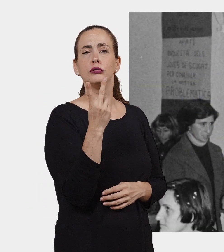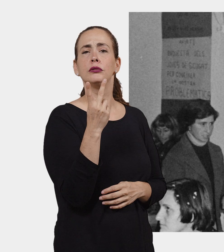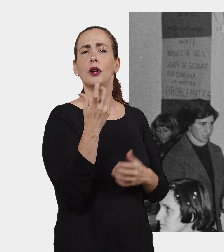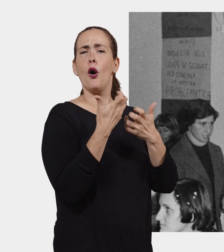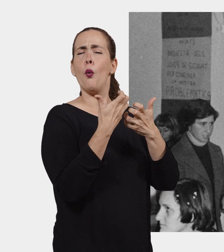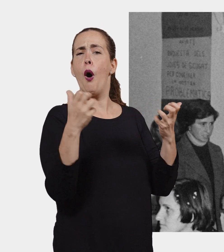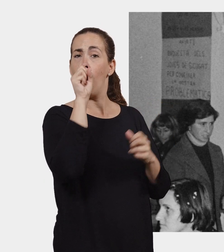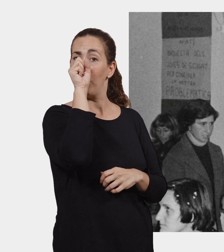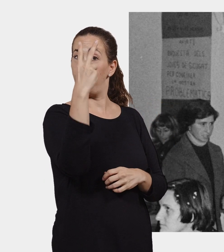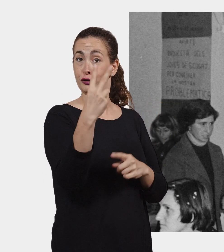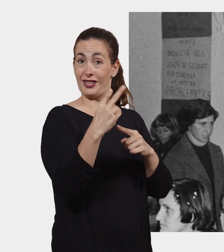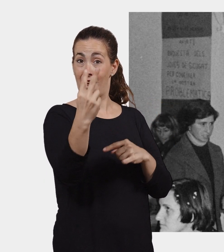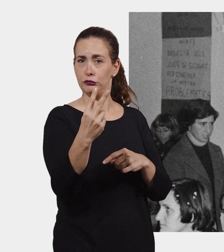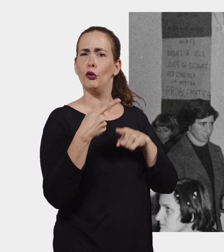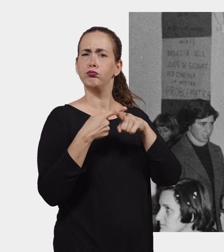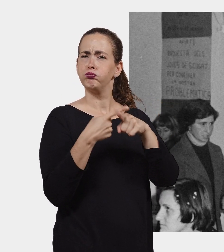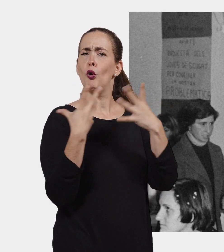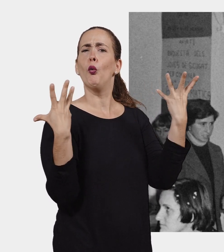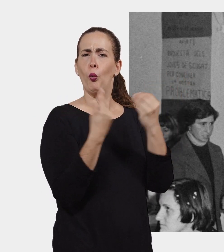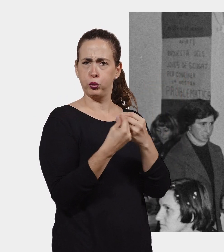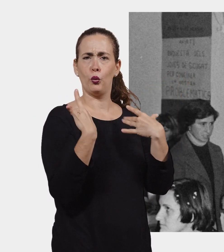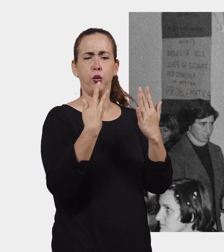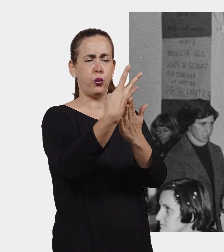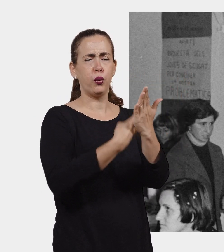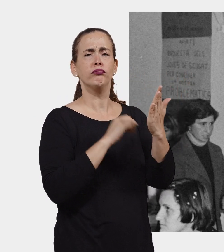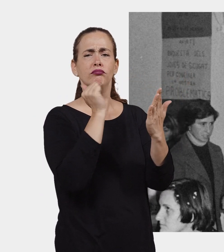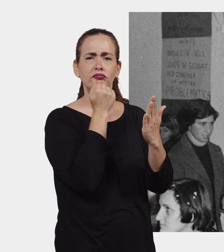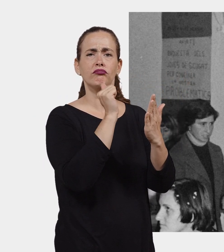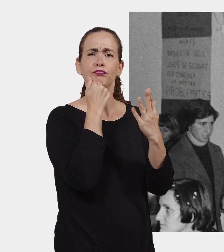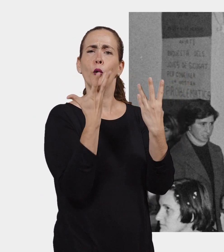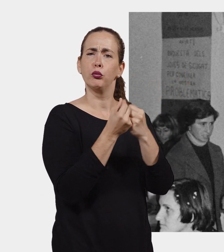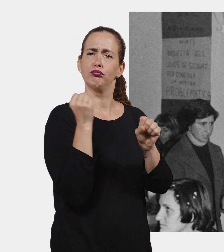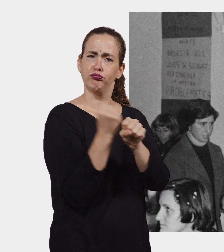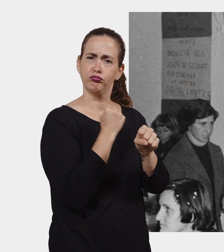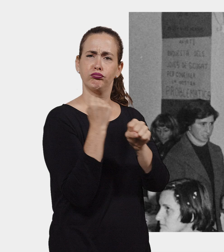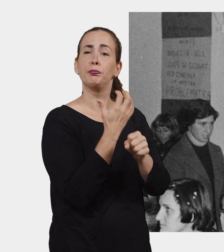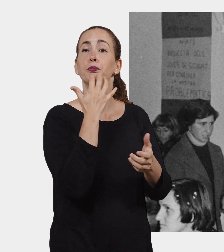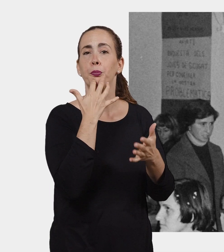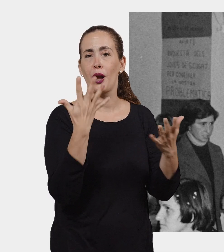Comparteixen durant els dos anys següents un llarg llistat de reivindicacions: